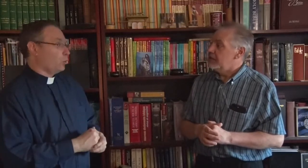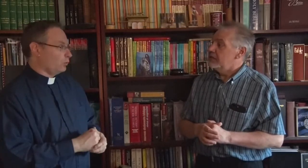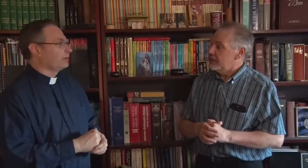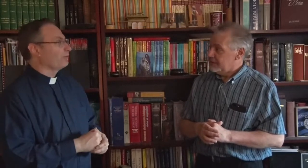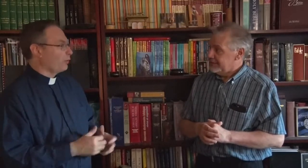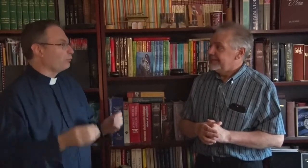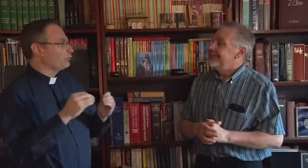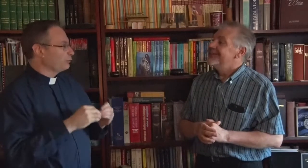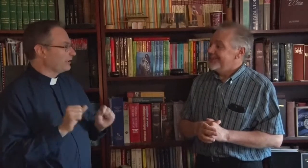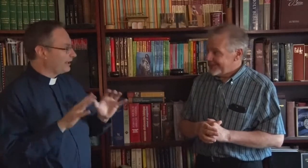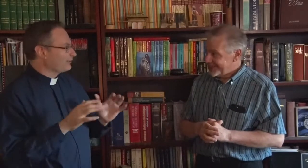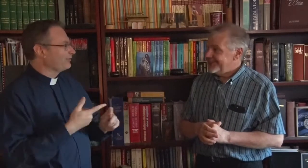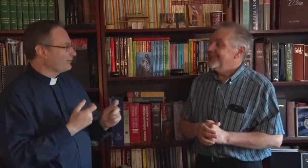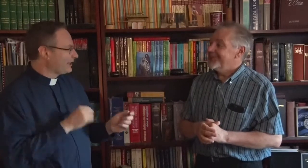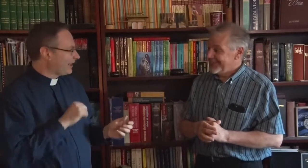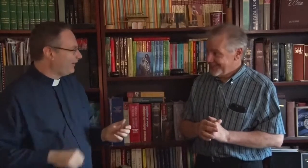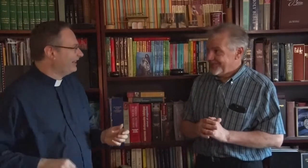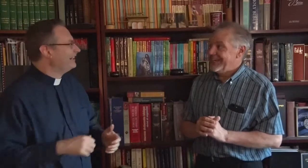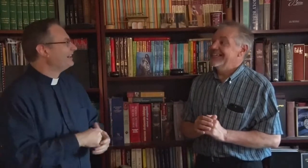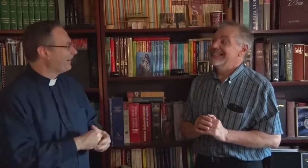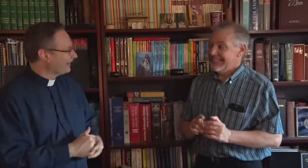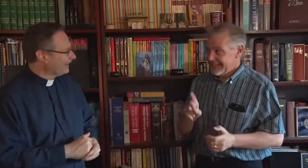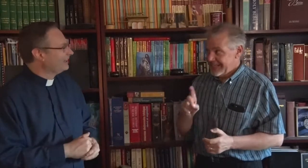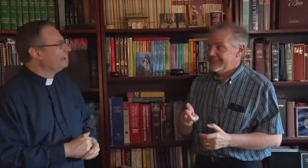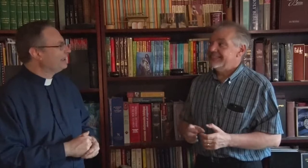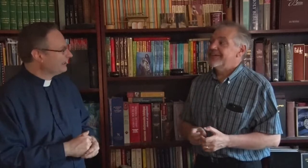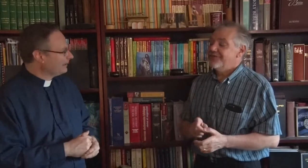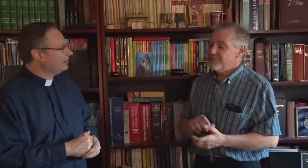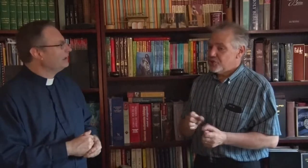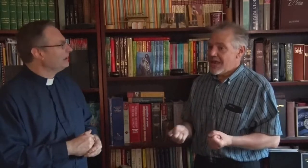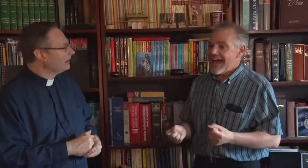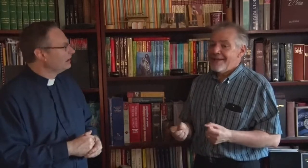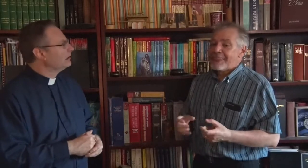Oh ça fait en plus un miracle qui vient du Seigneur. C’était la dystrophie musculaire,